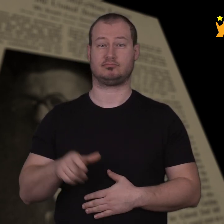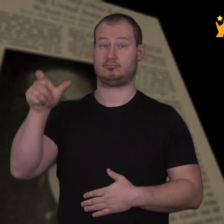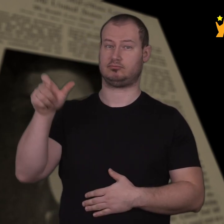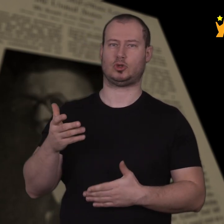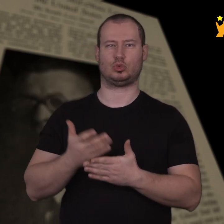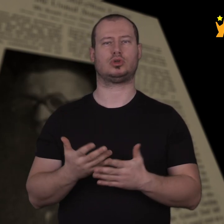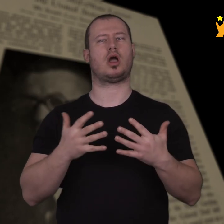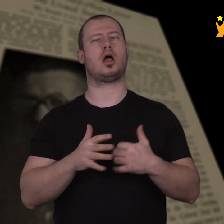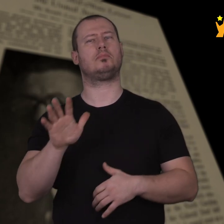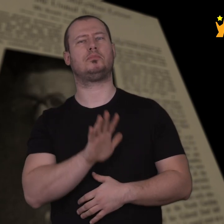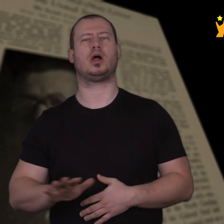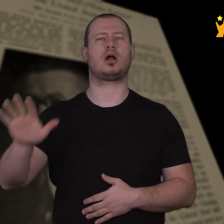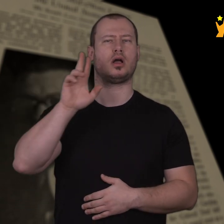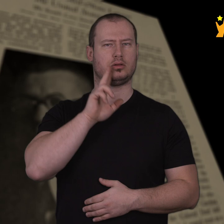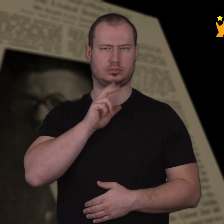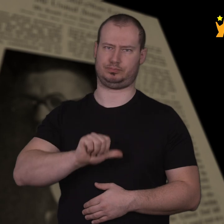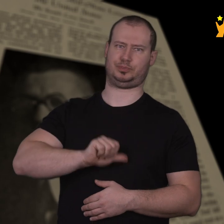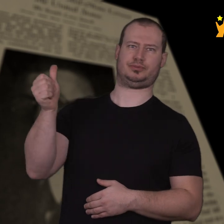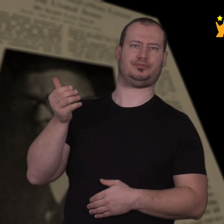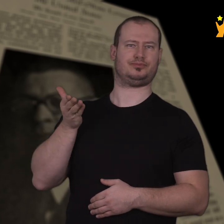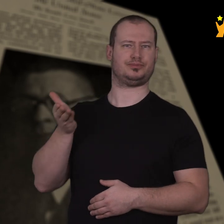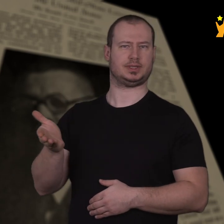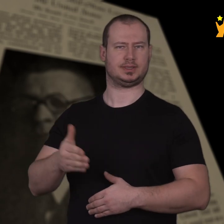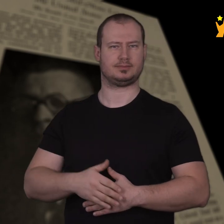Stal sa prvým nepočujúcim právnikom v Amerike.